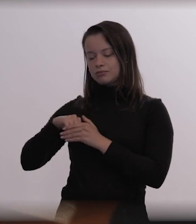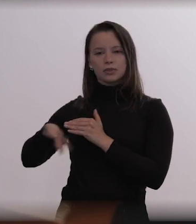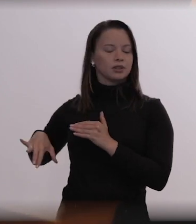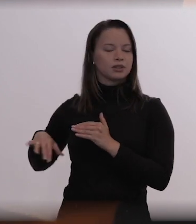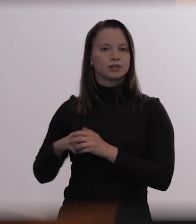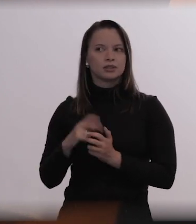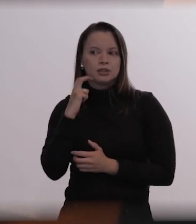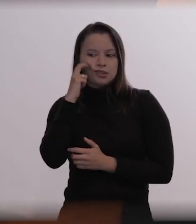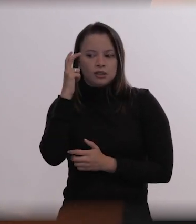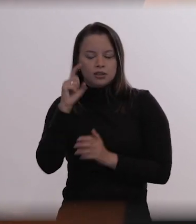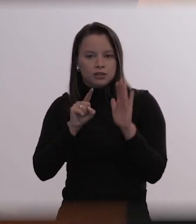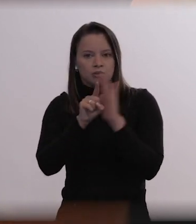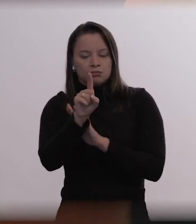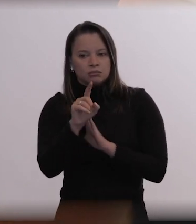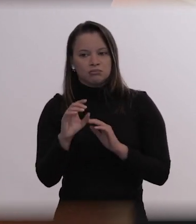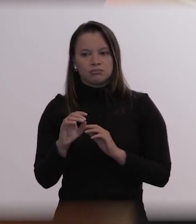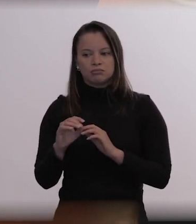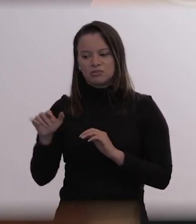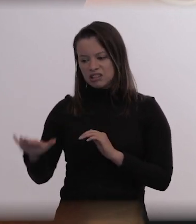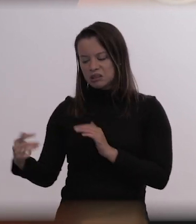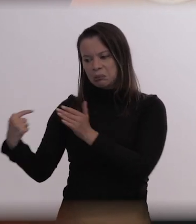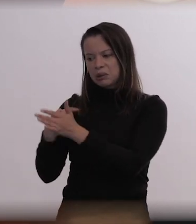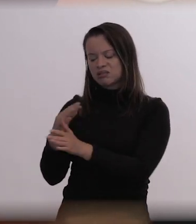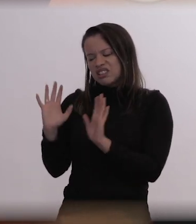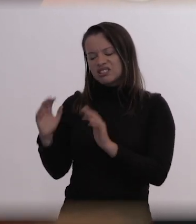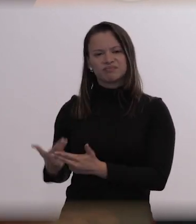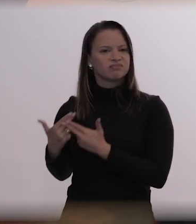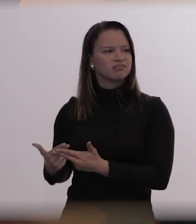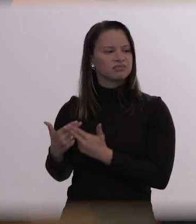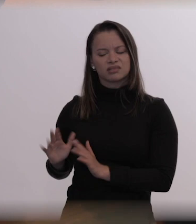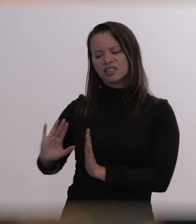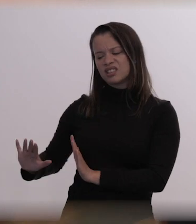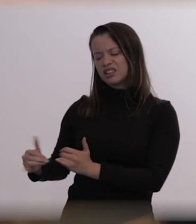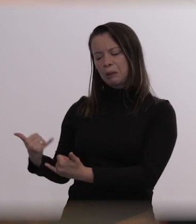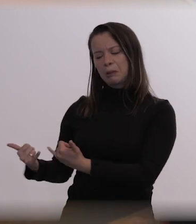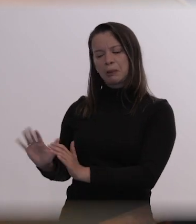não pergunto, ainda bem, ela não me enche a paciência, fica lá com o brinquedinho.